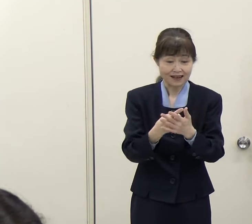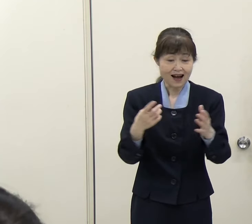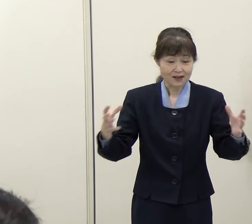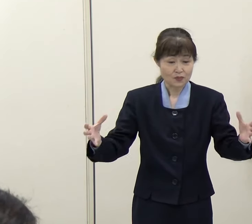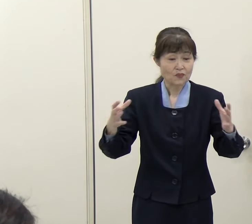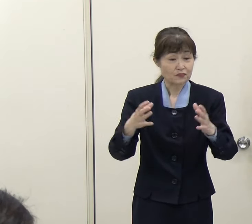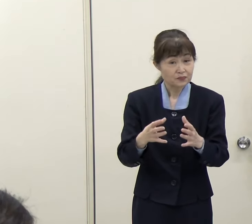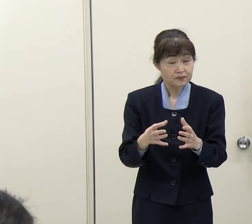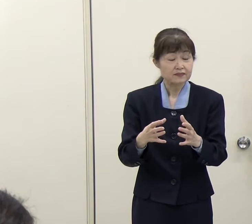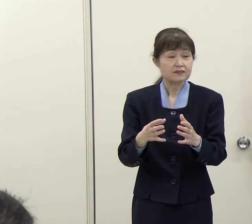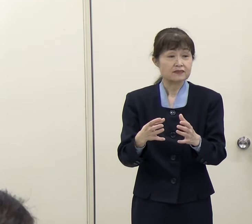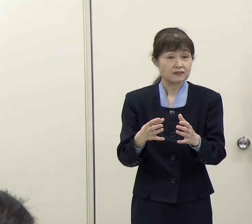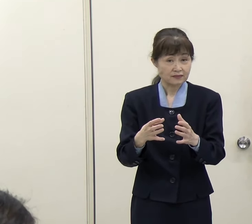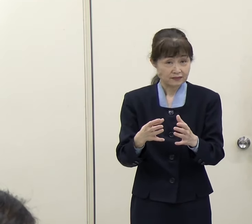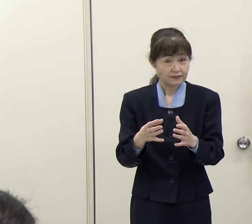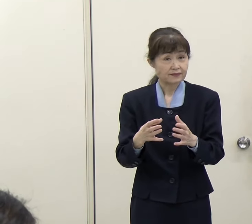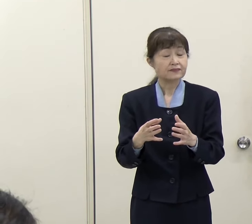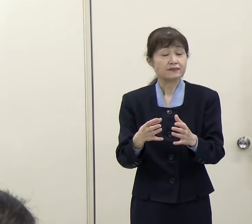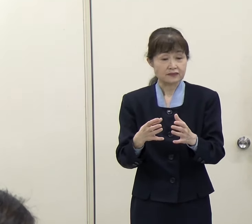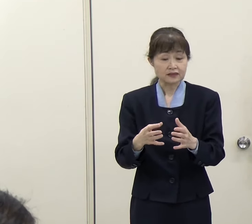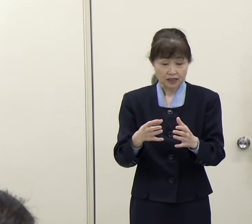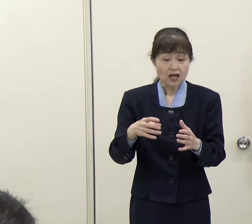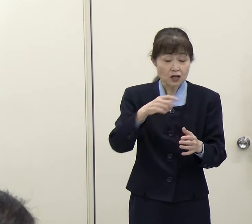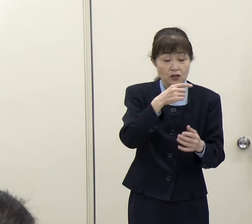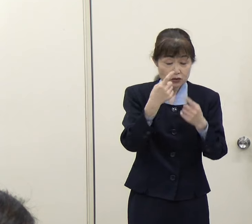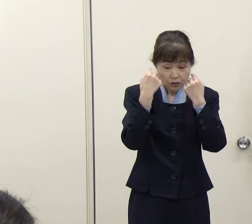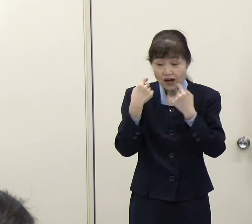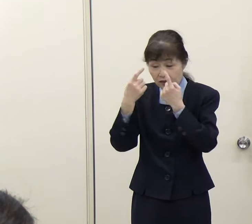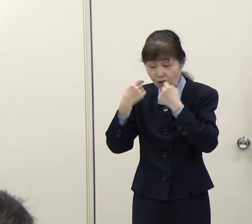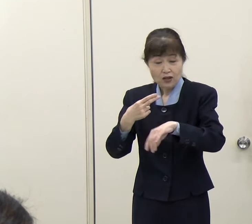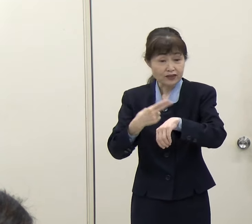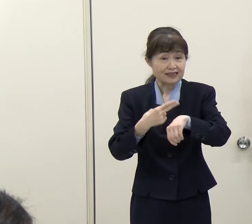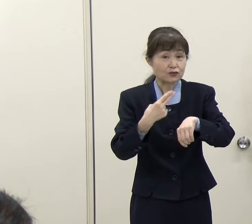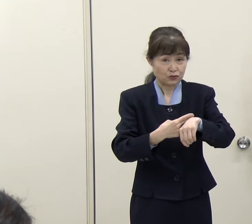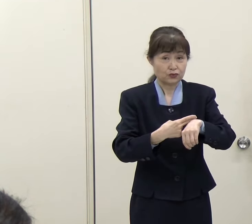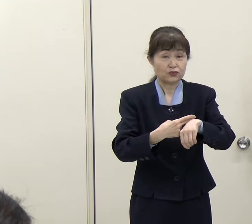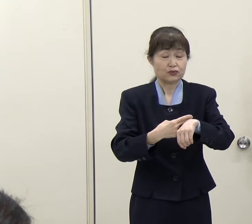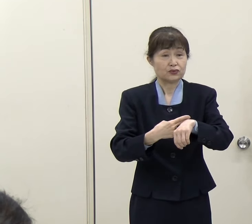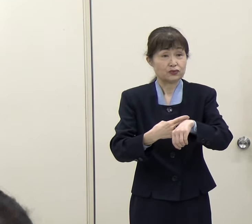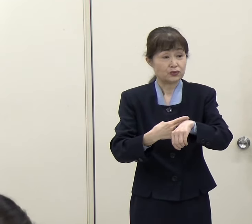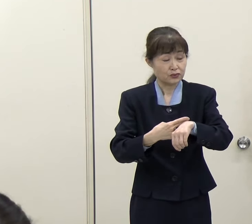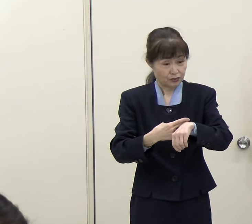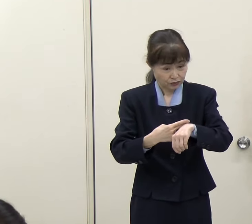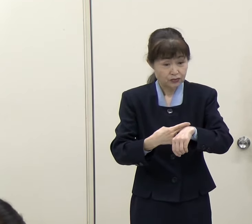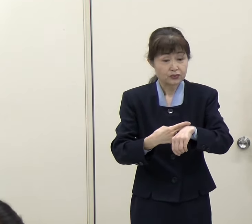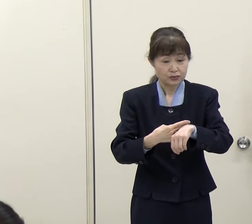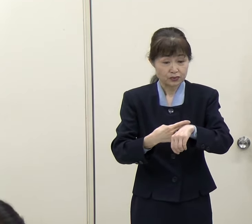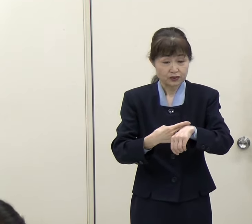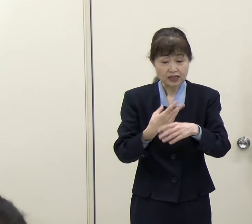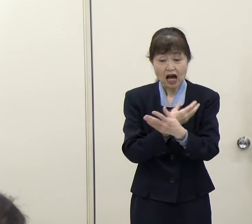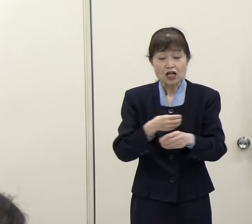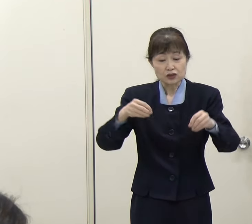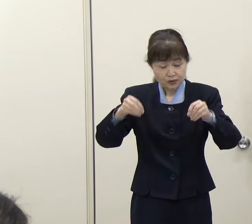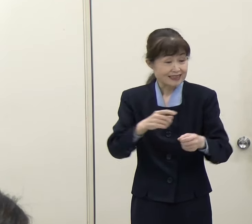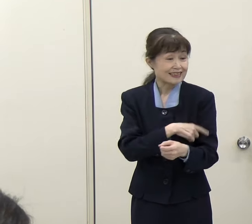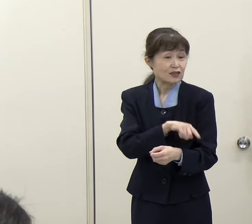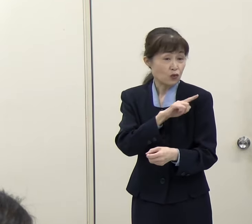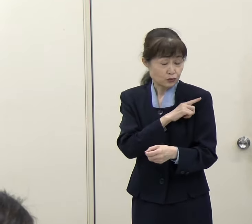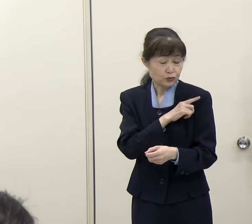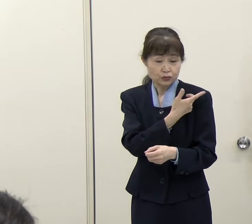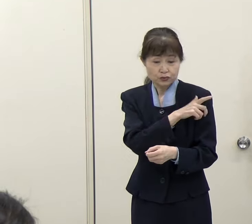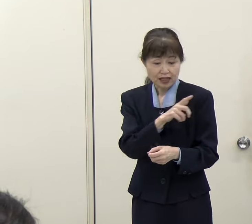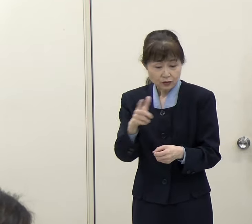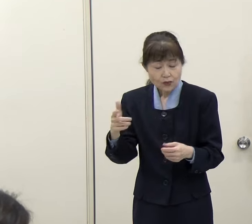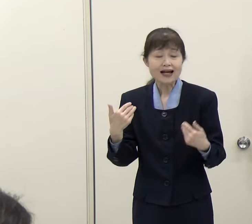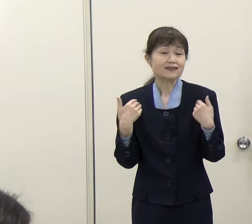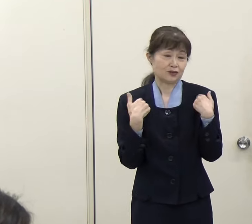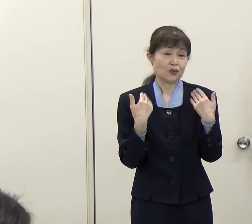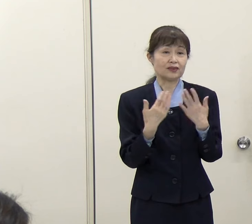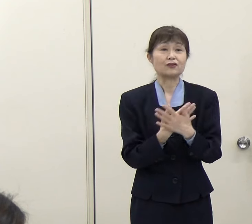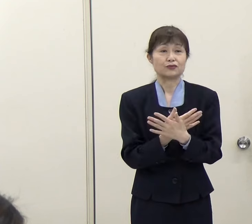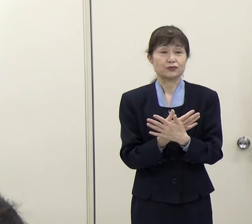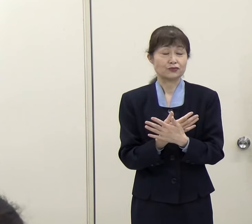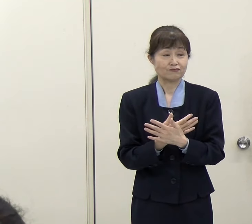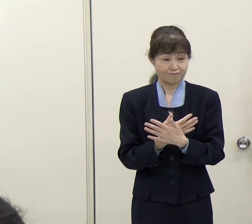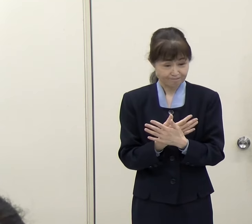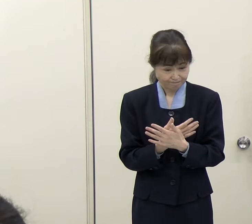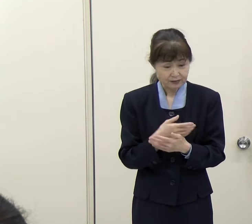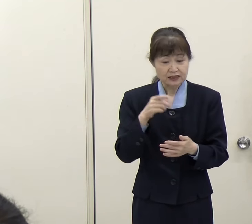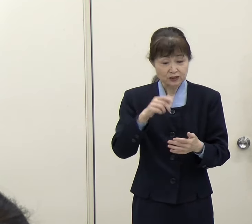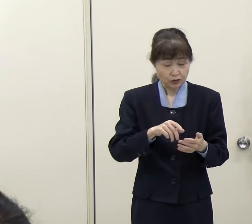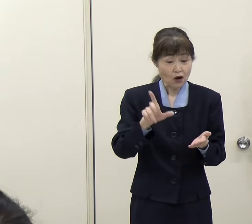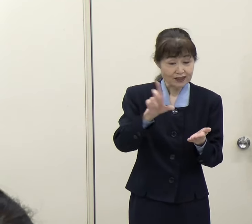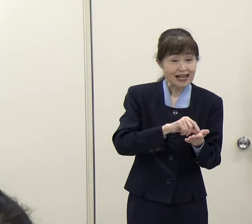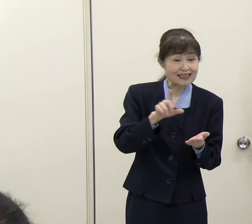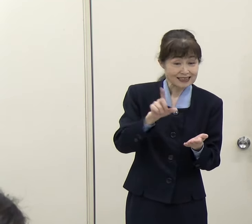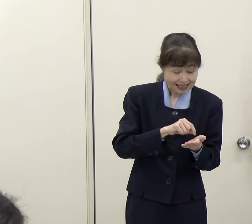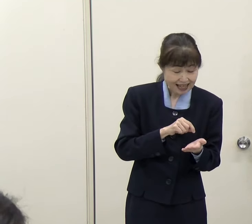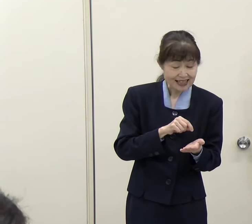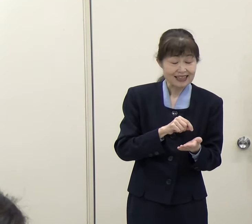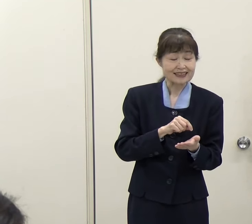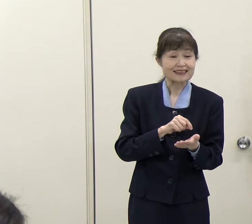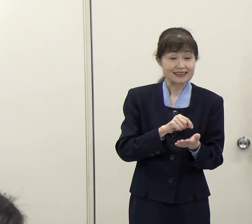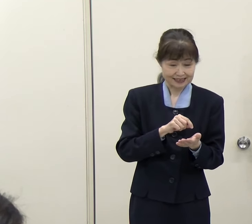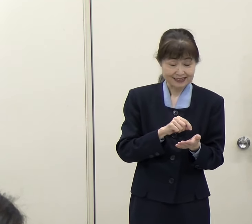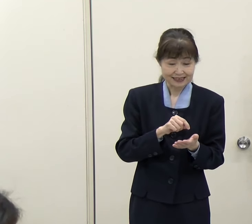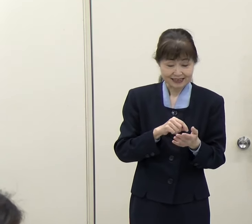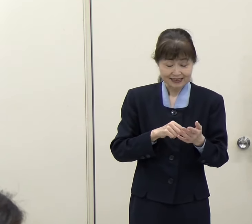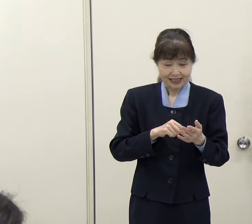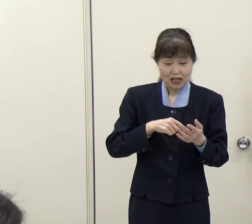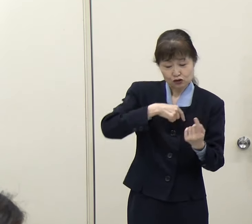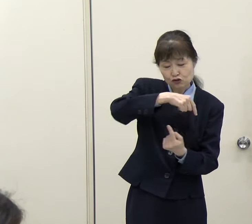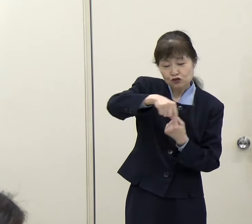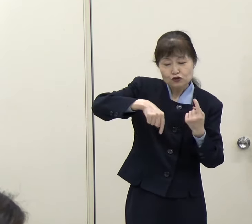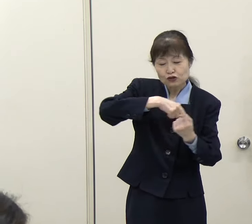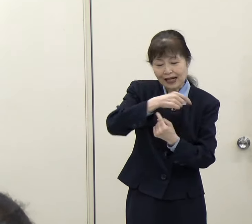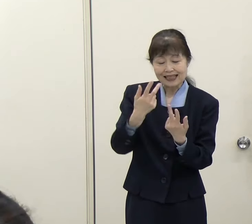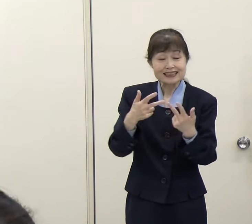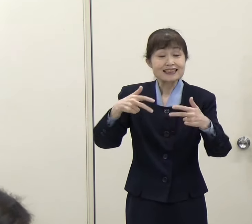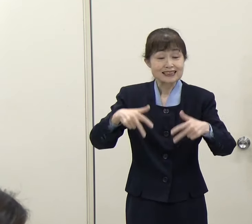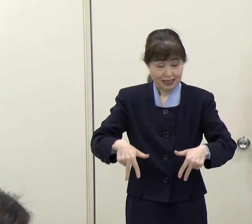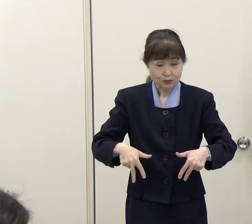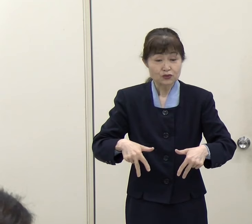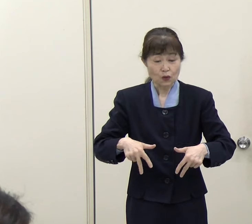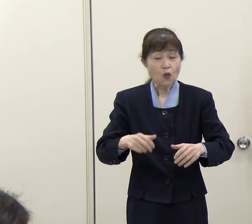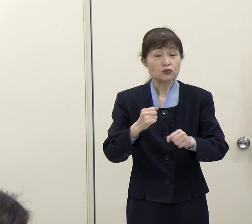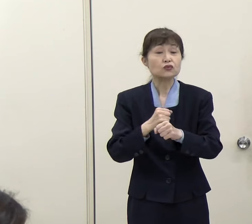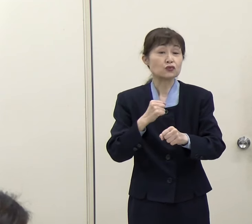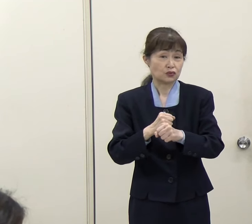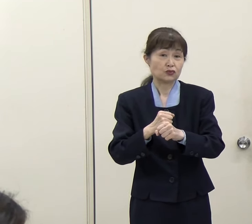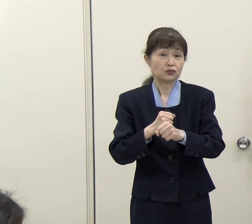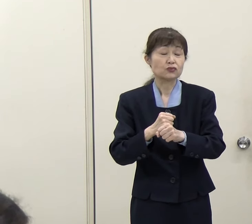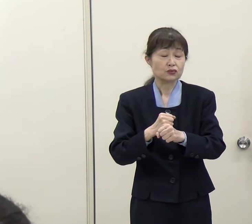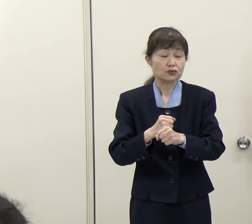そういう皆様の技術や色々な取引力などを活かしながらこの循環システムを作っていくということになります。